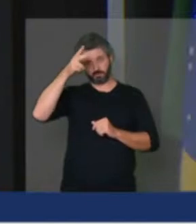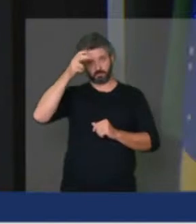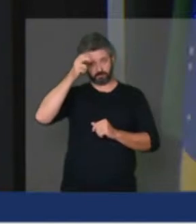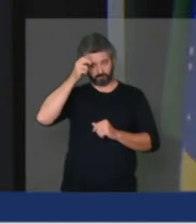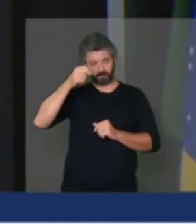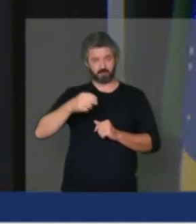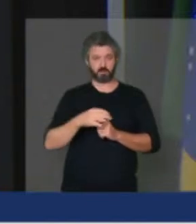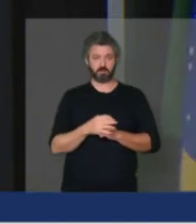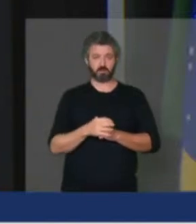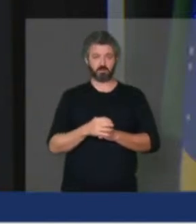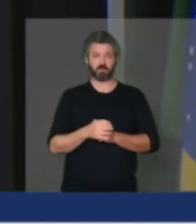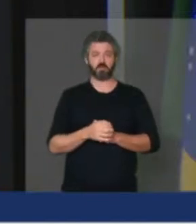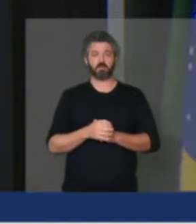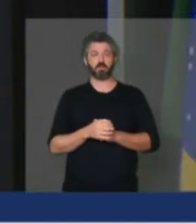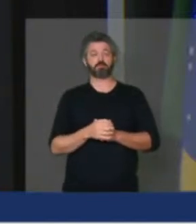PARA QUE PUDESSEM TER MELHORES CONDIÇÕES FINANCEIRAS PARA